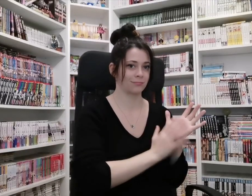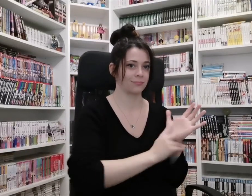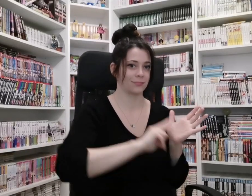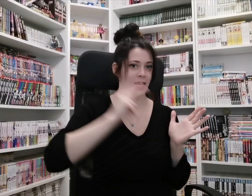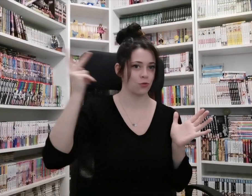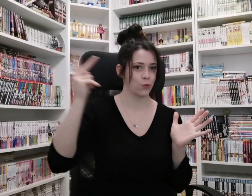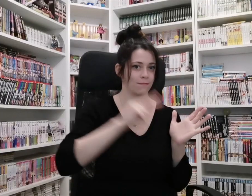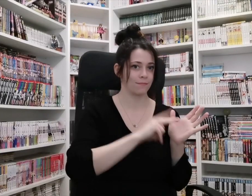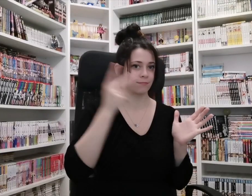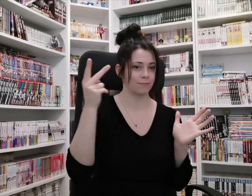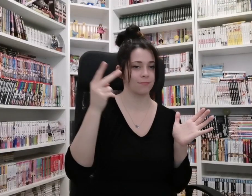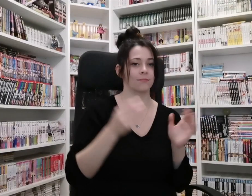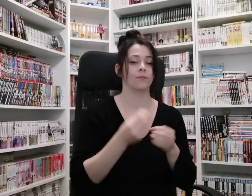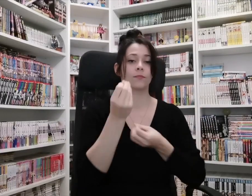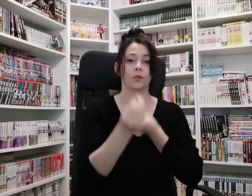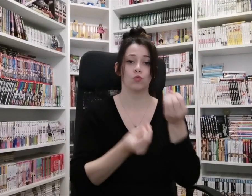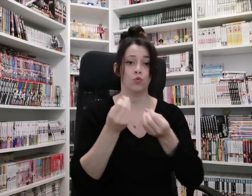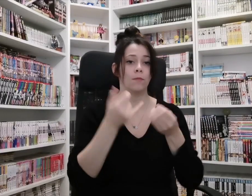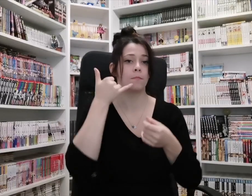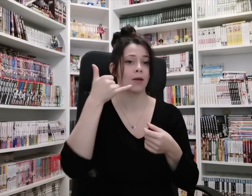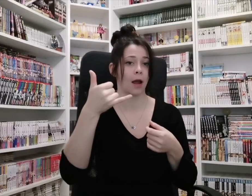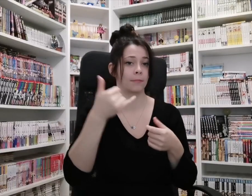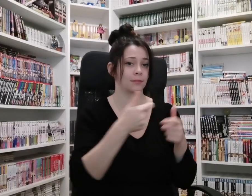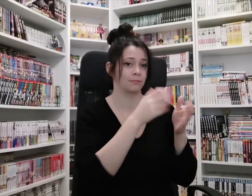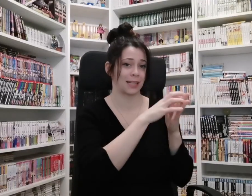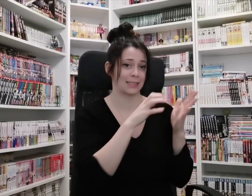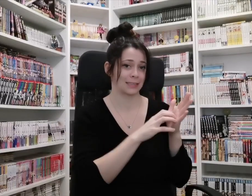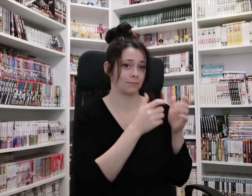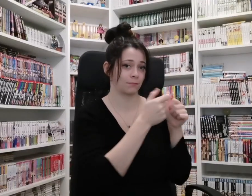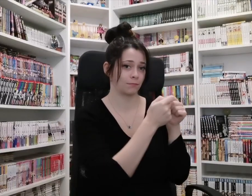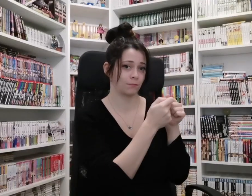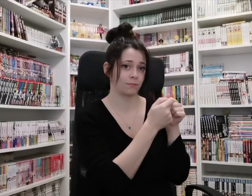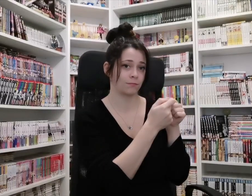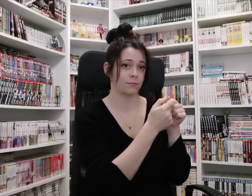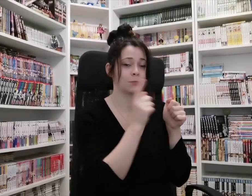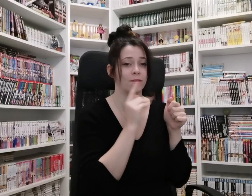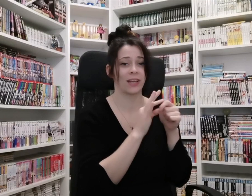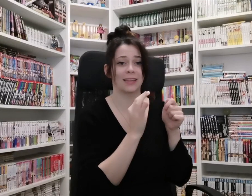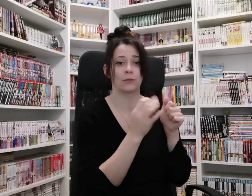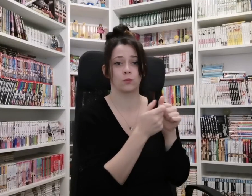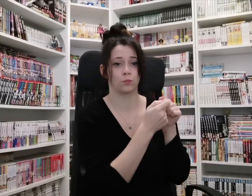La technologie, comme les téléphones portables, est aussi très présente…